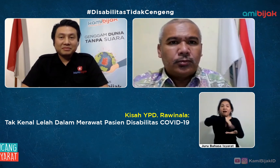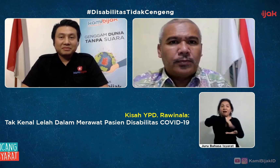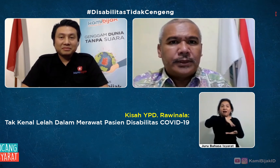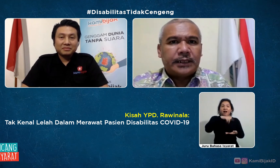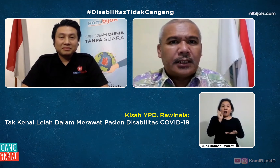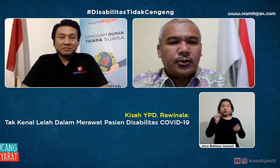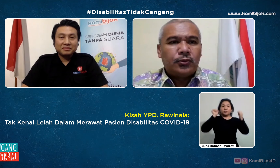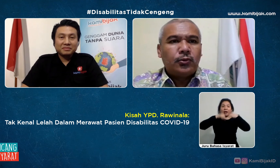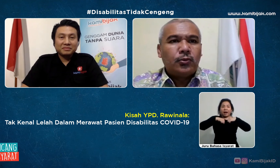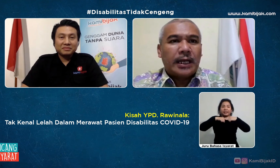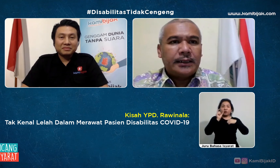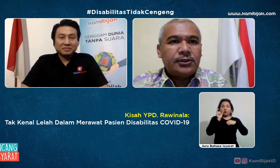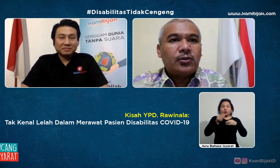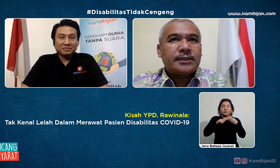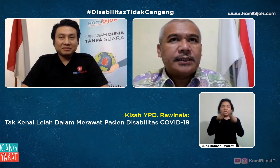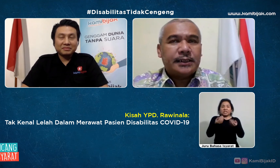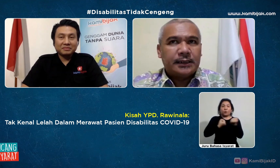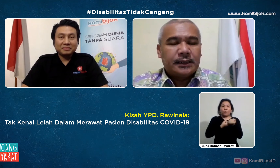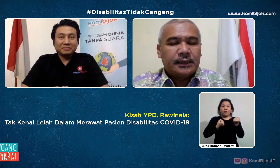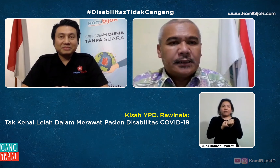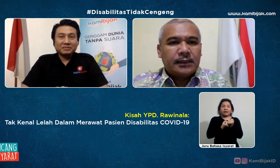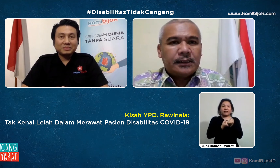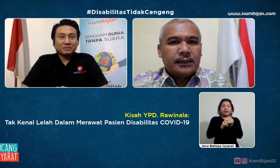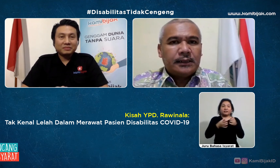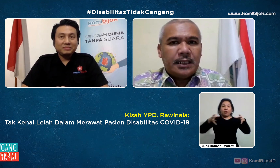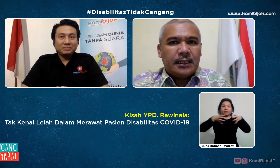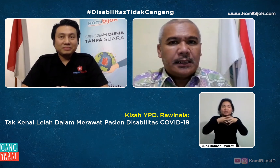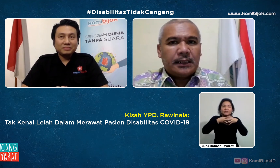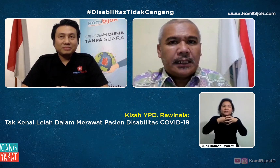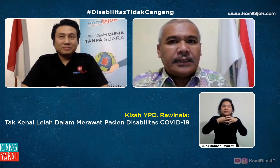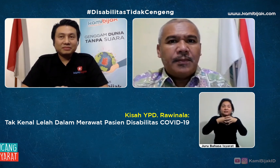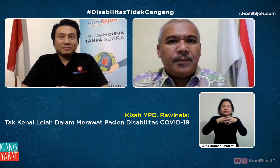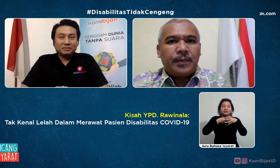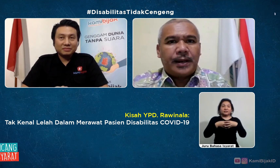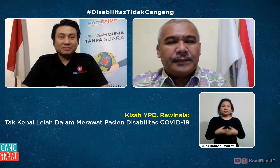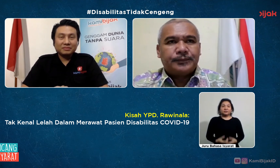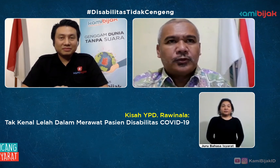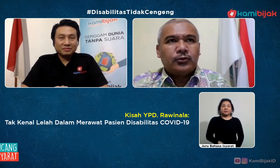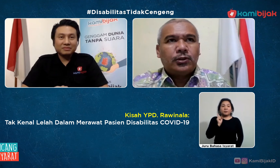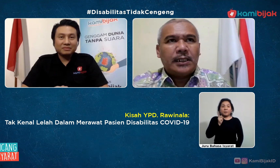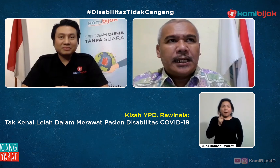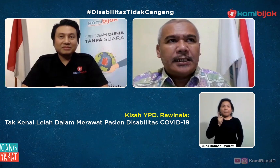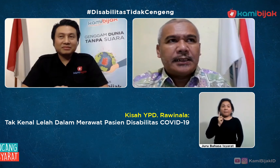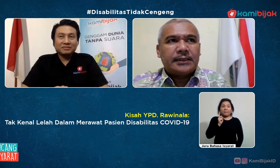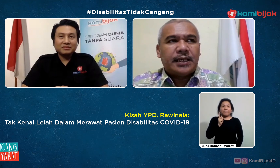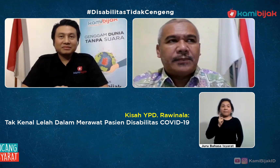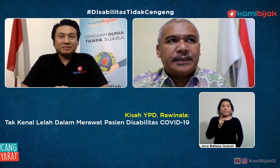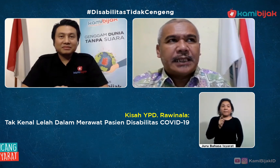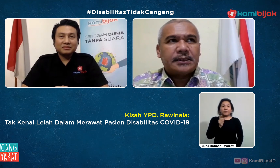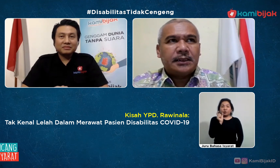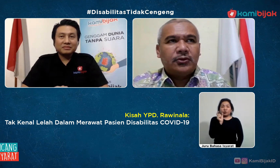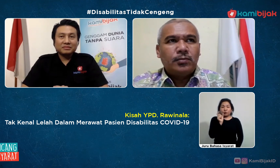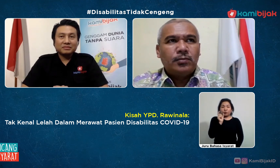untuk memberikan dukungan isolasi karena apa untuk anak-anak disabilitas itu